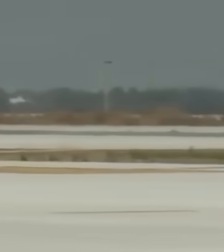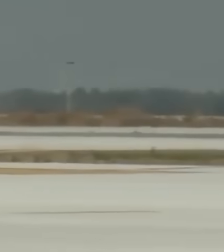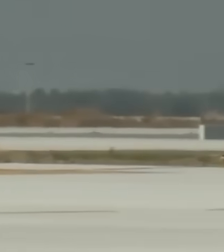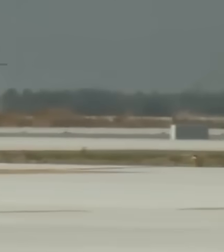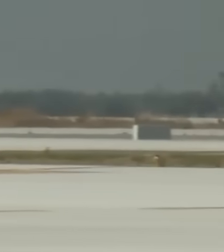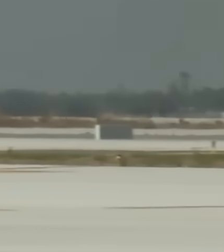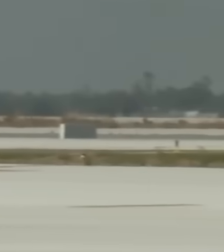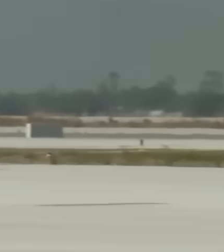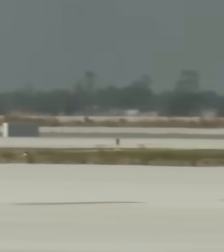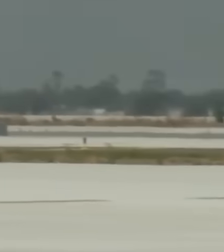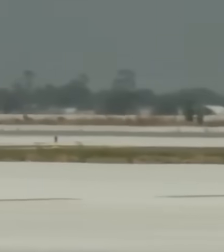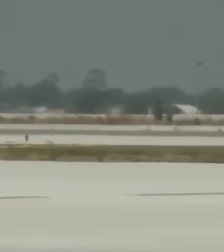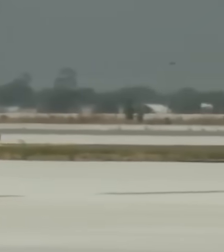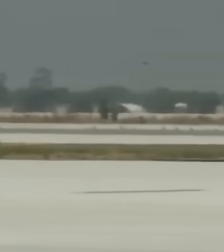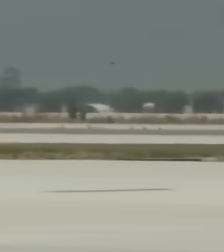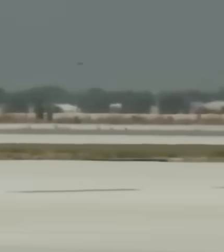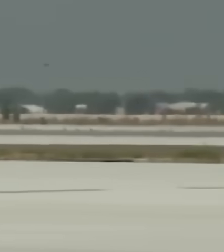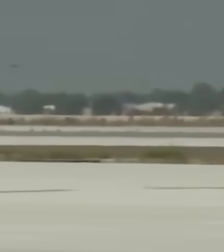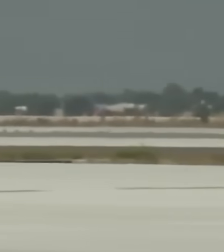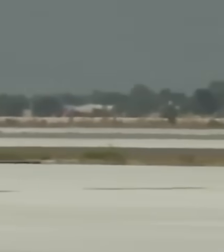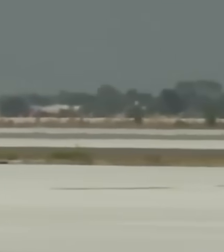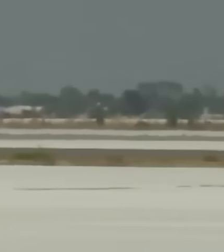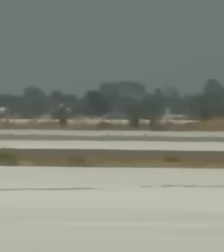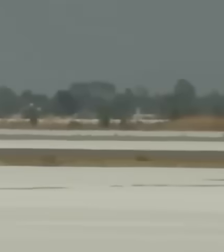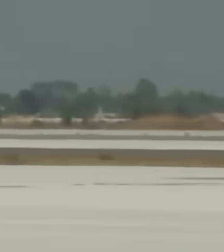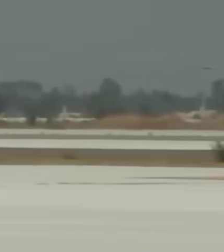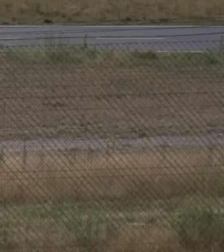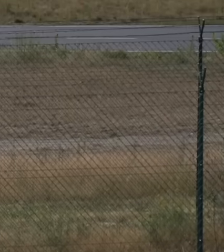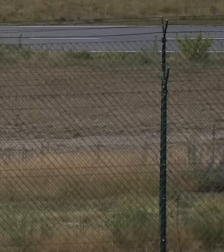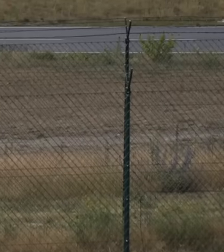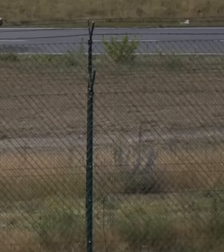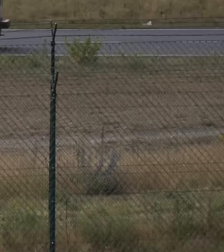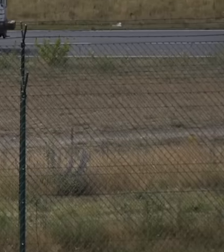mencionó la presidenta. Entonces se toman decisiones con base en estudios técnicos,